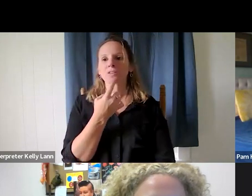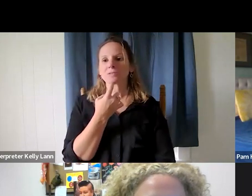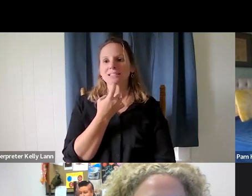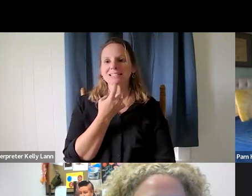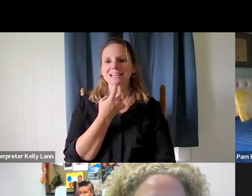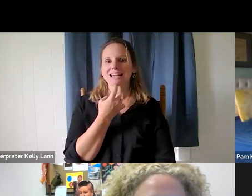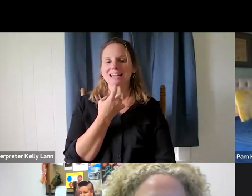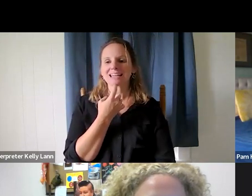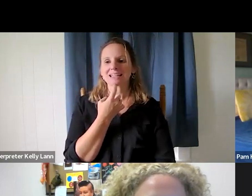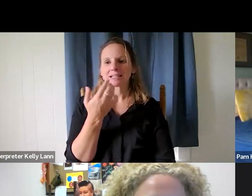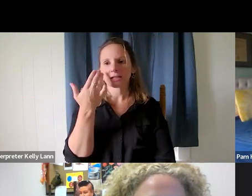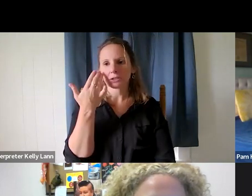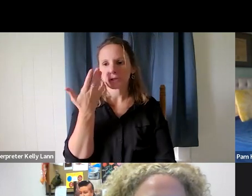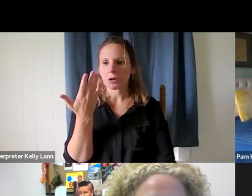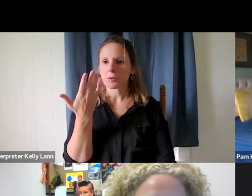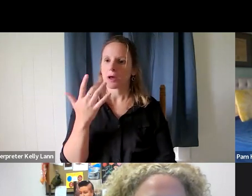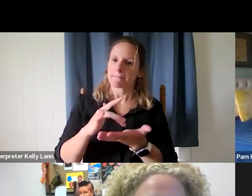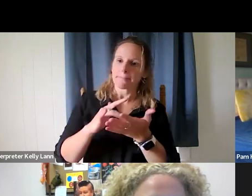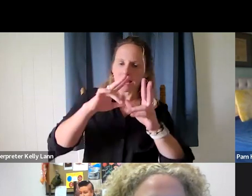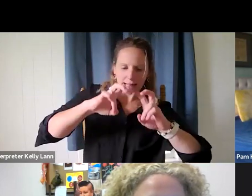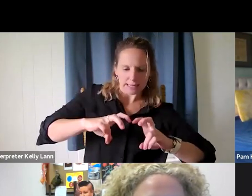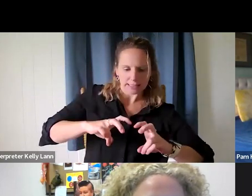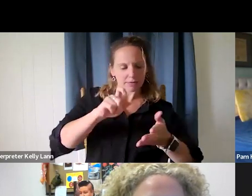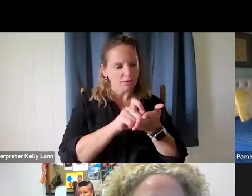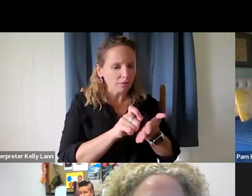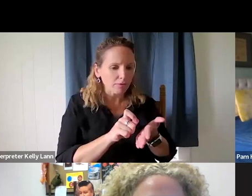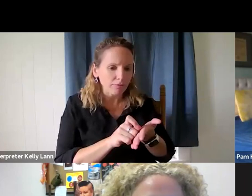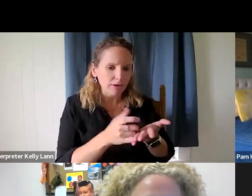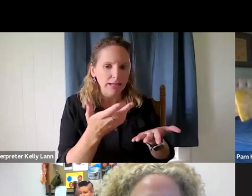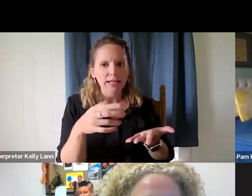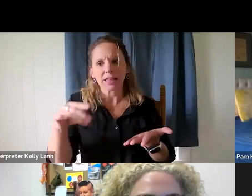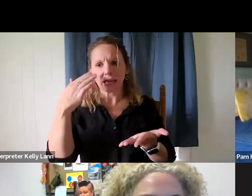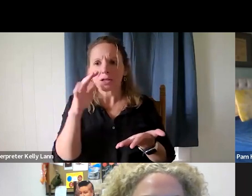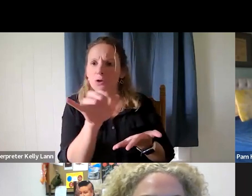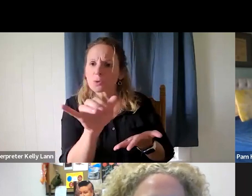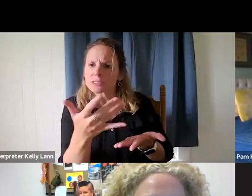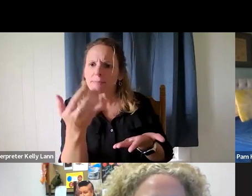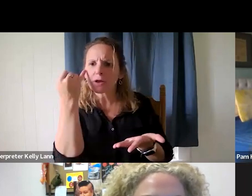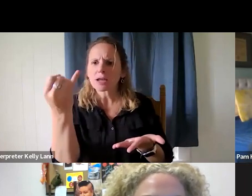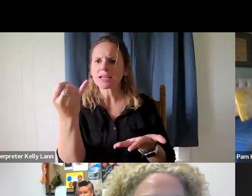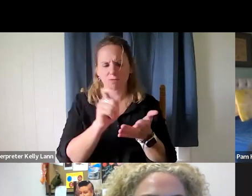que en nuestras evaluaciones médicas, más o menos como lo hacen ustedes, redactamos la historia de la persona.